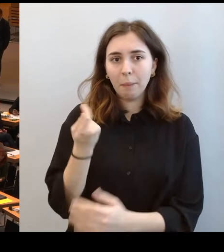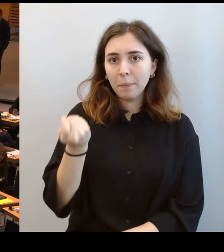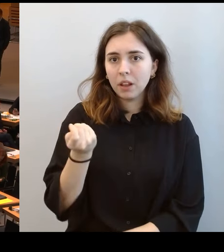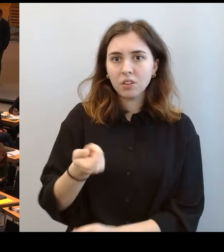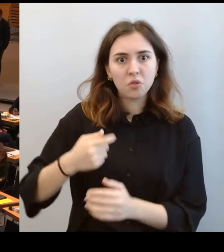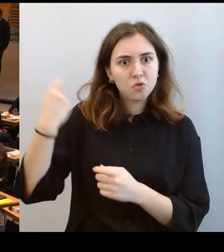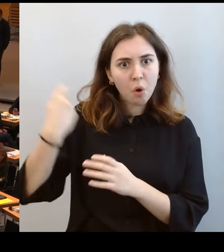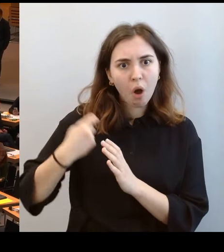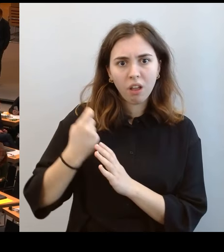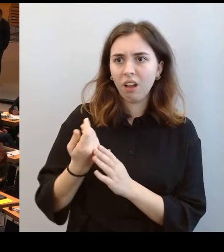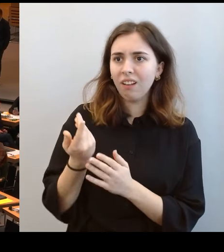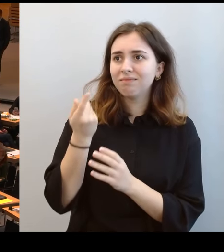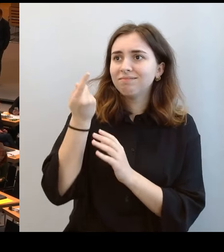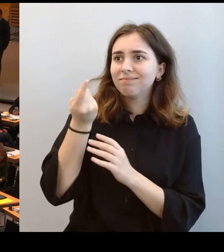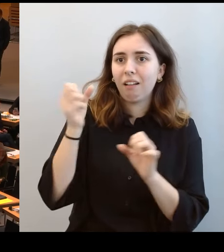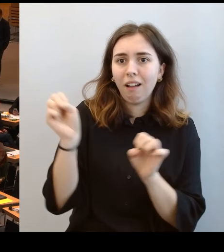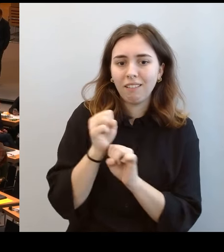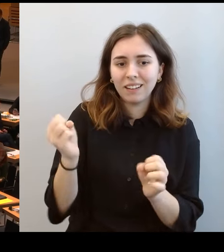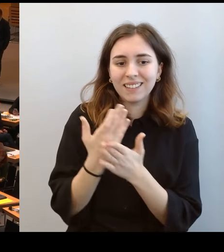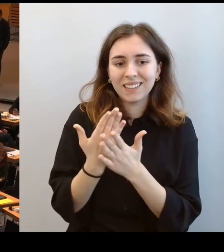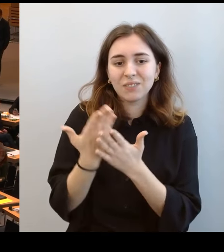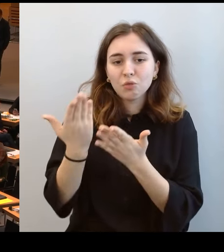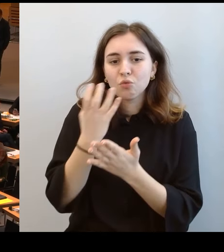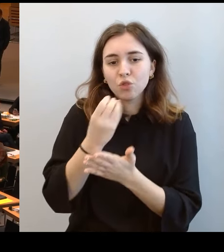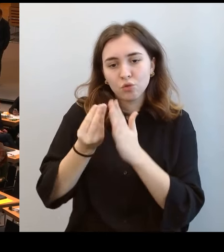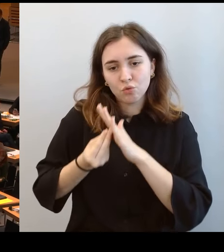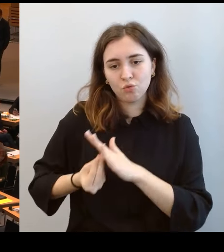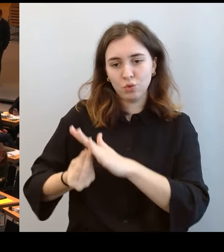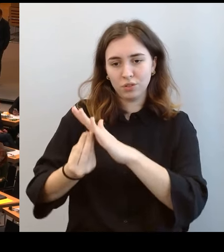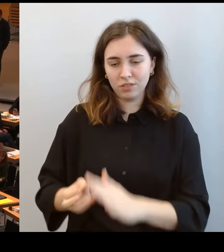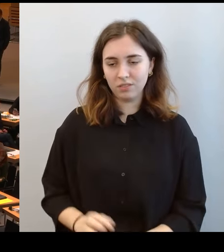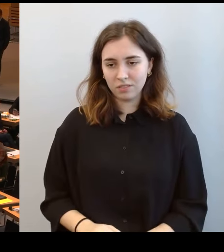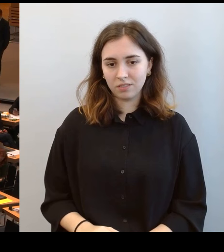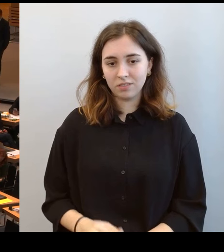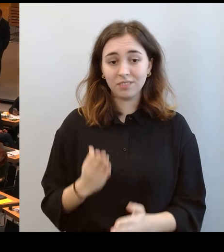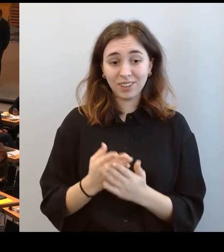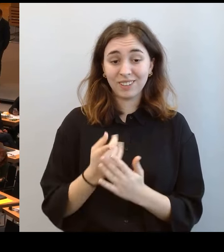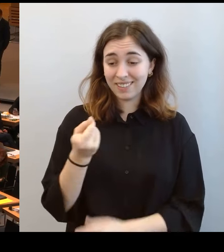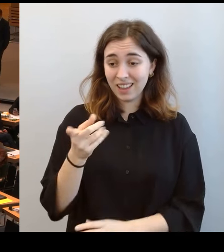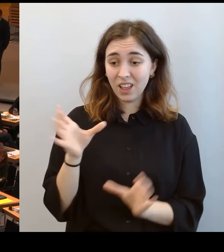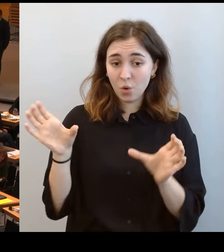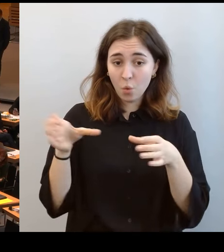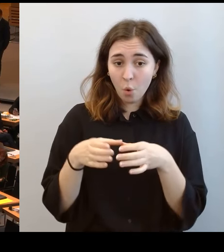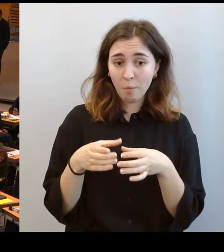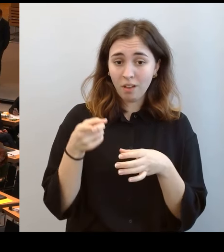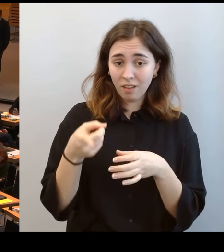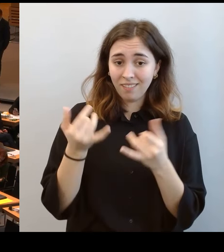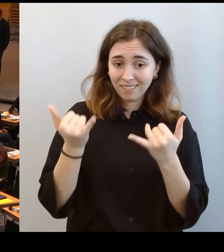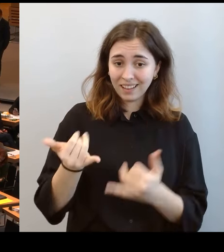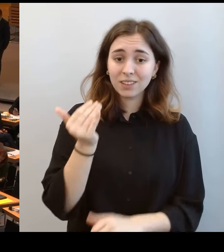Und um dieser Gruppe den Zugang zum bezahlbaren Wohnraum zu ermöglichen,